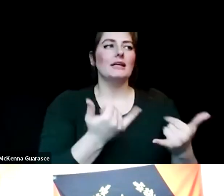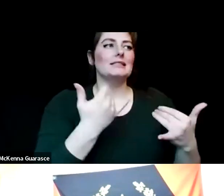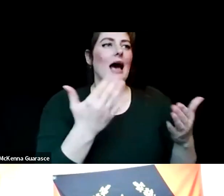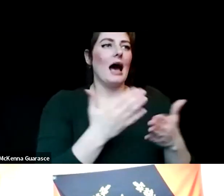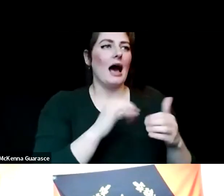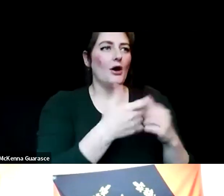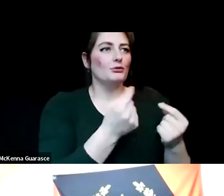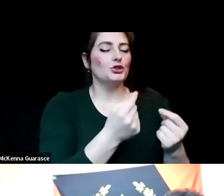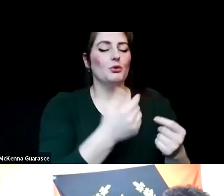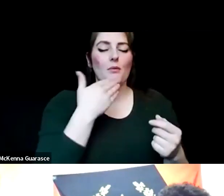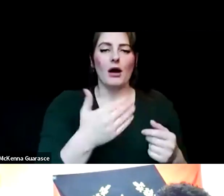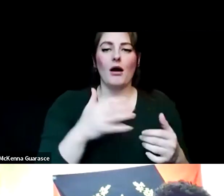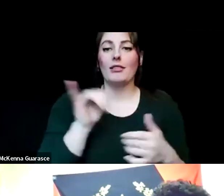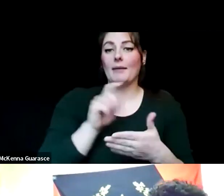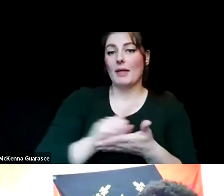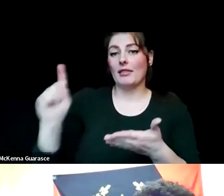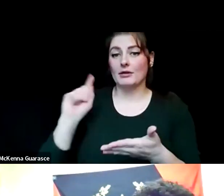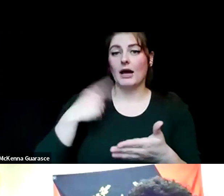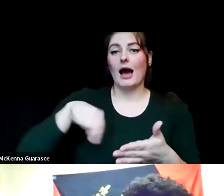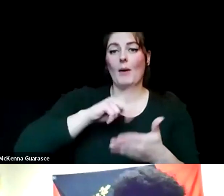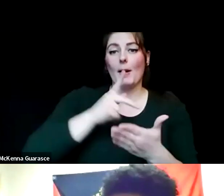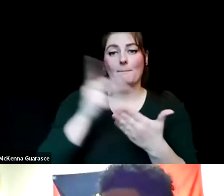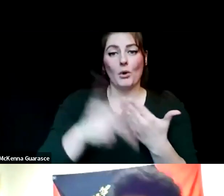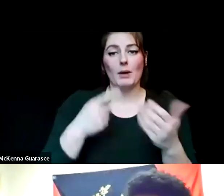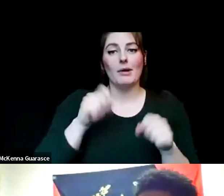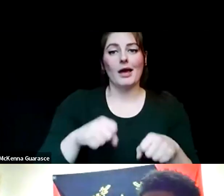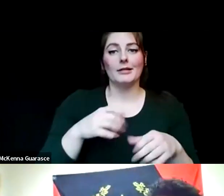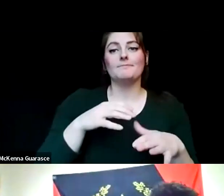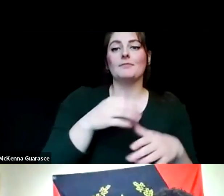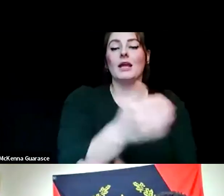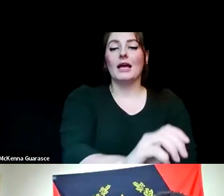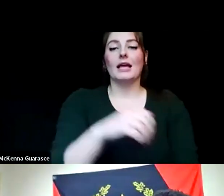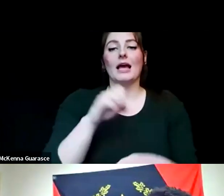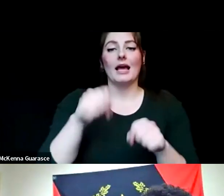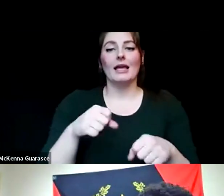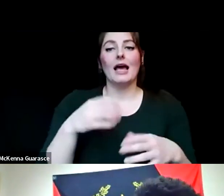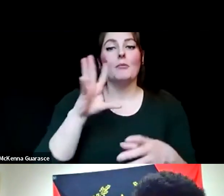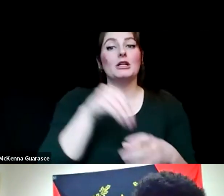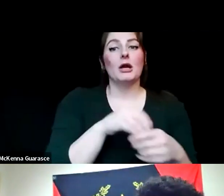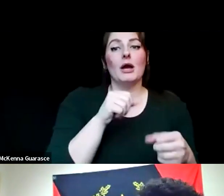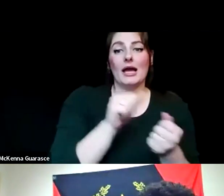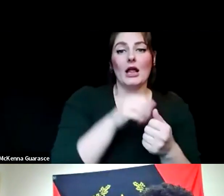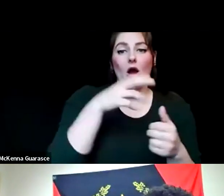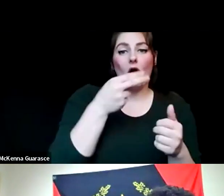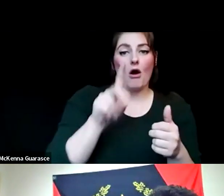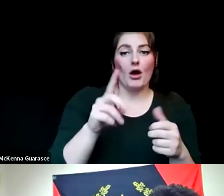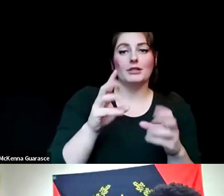De hecho, la semana pasada nuestro programa pudo participar en un seminario web de HUD. Con más de 350 participantes de sus autoridades de vivienda locales